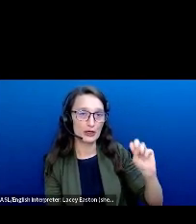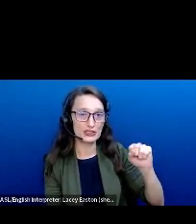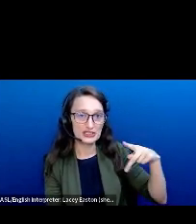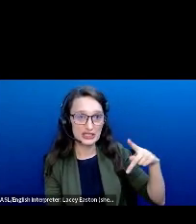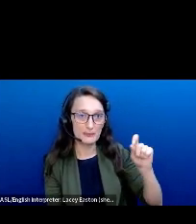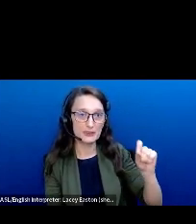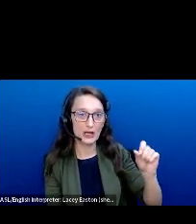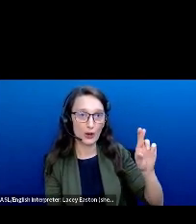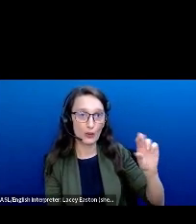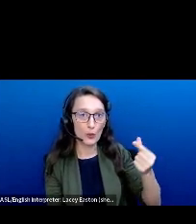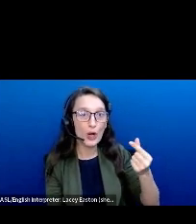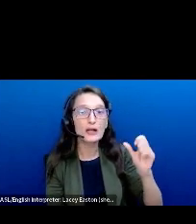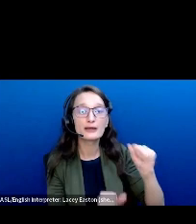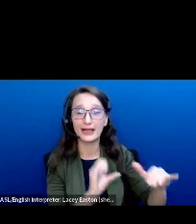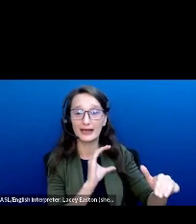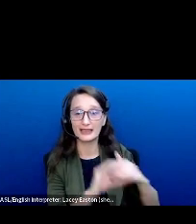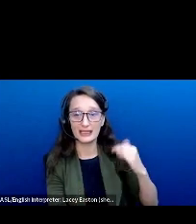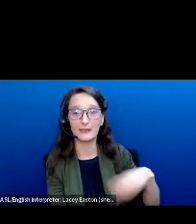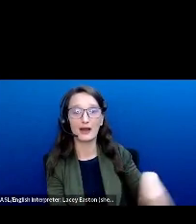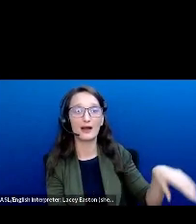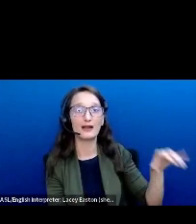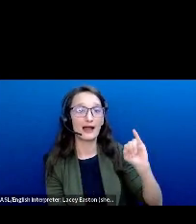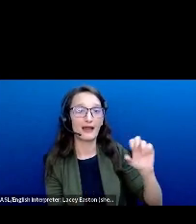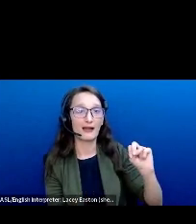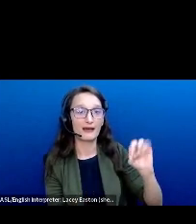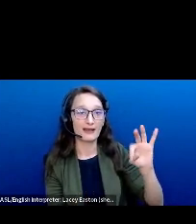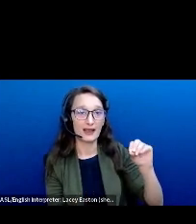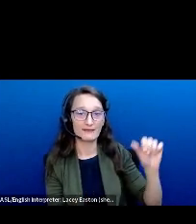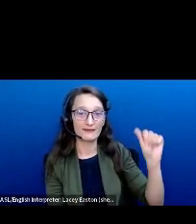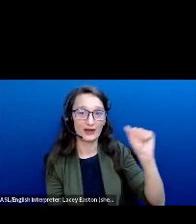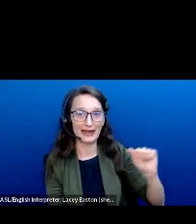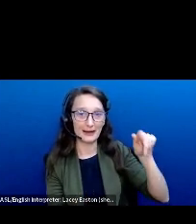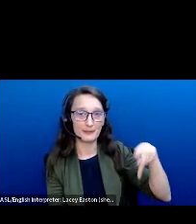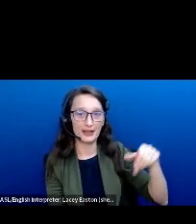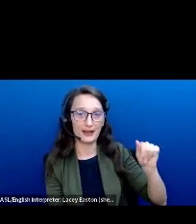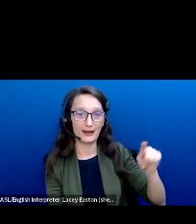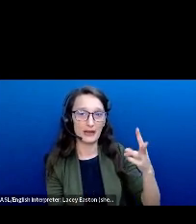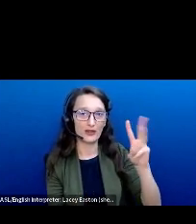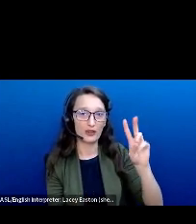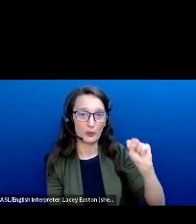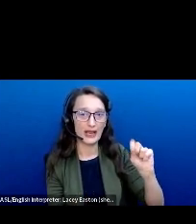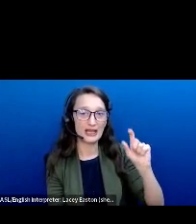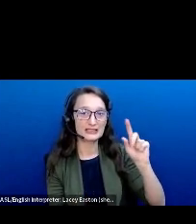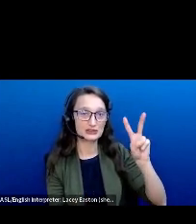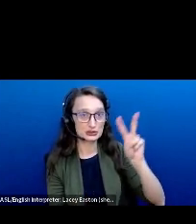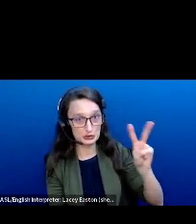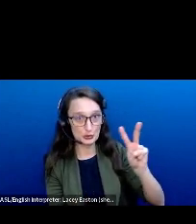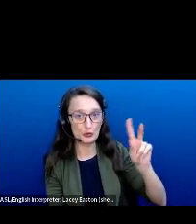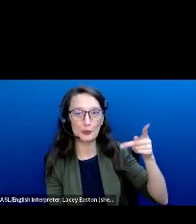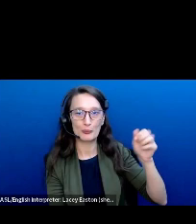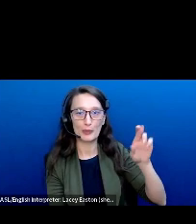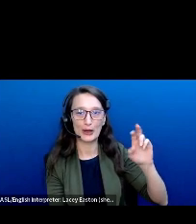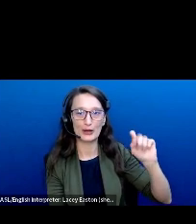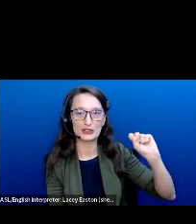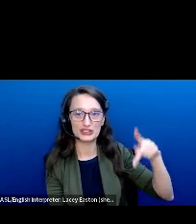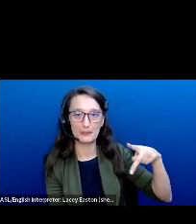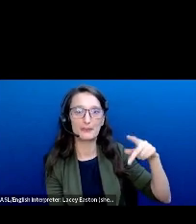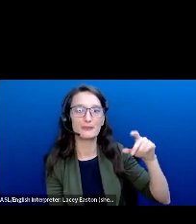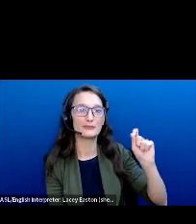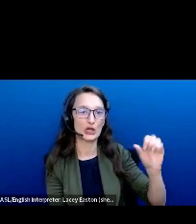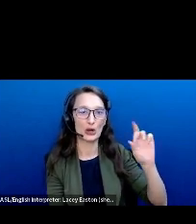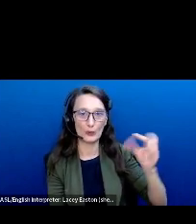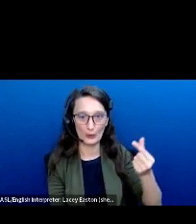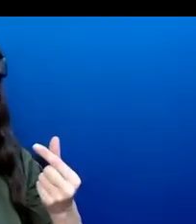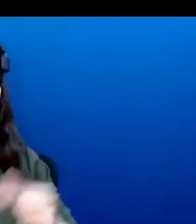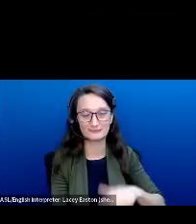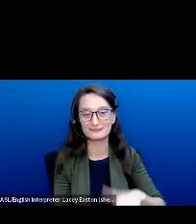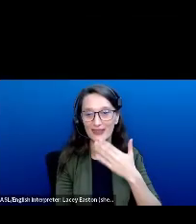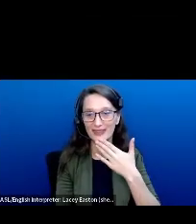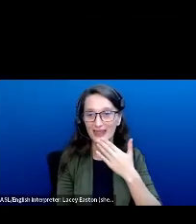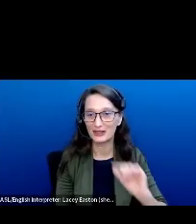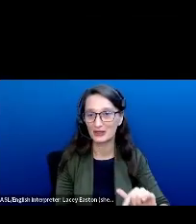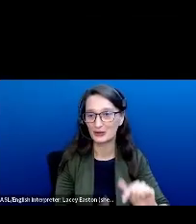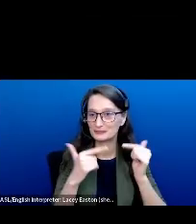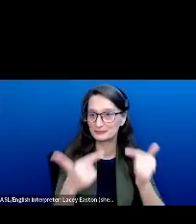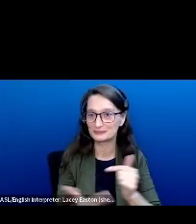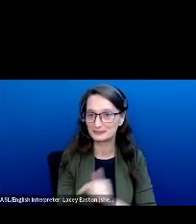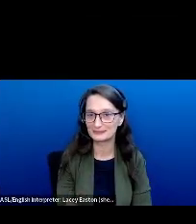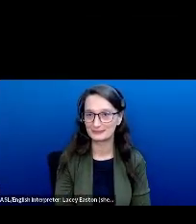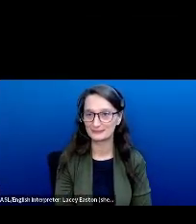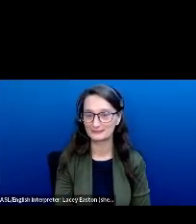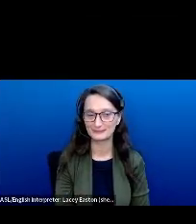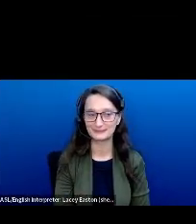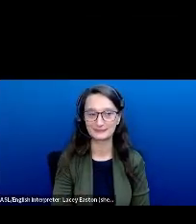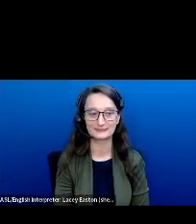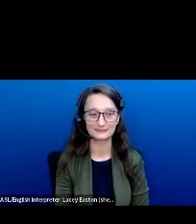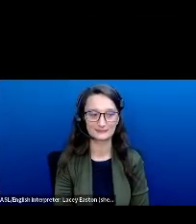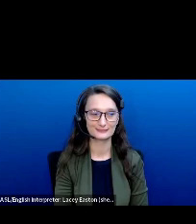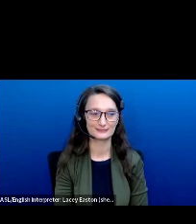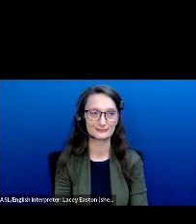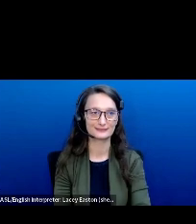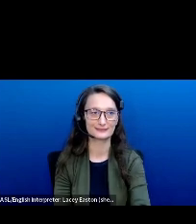llegan muchas referencias y también estamos en las redes sociales, así que gracias de nuevo a ti Julie